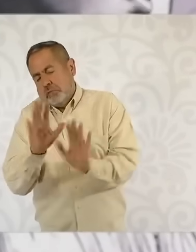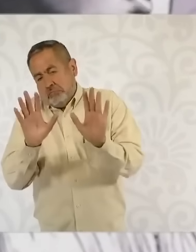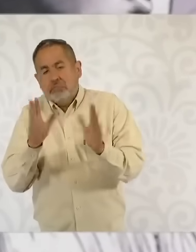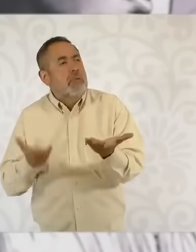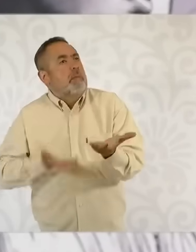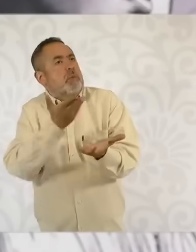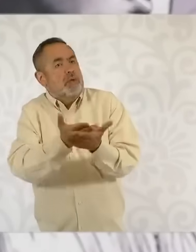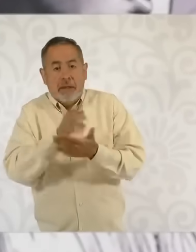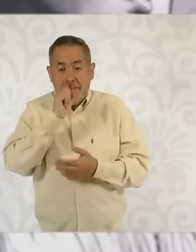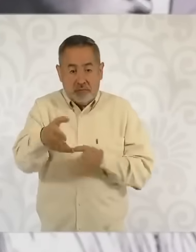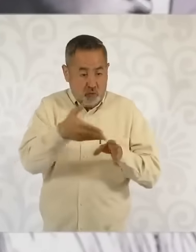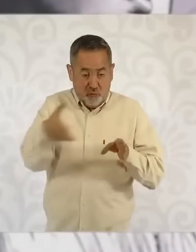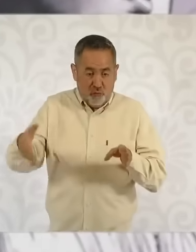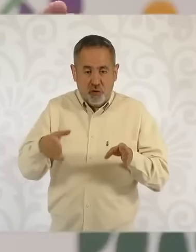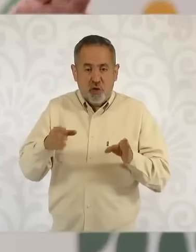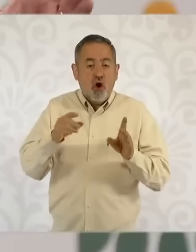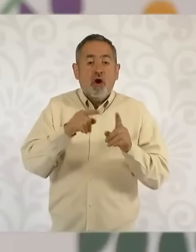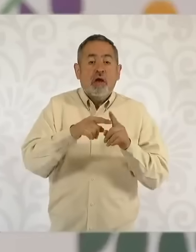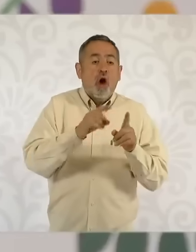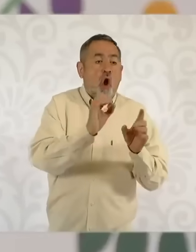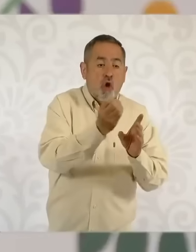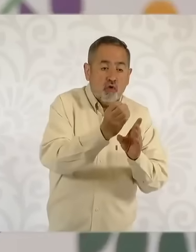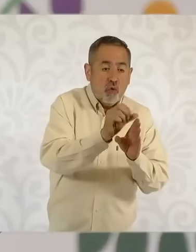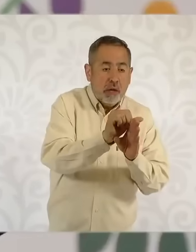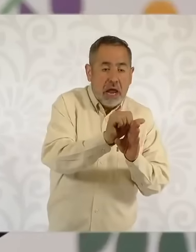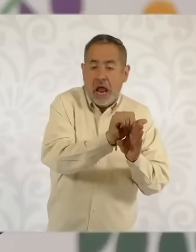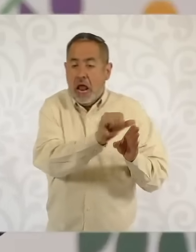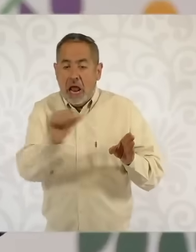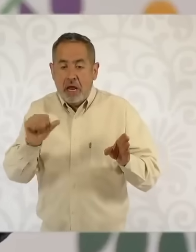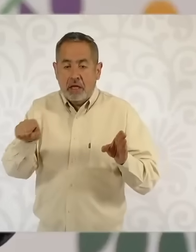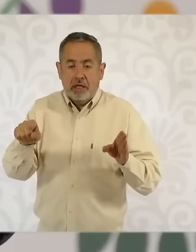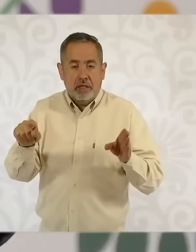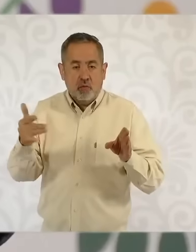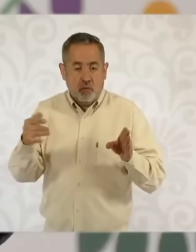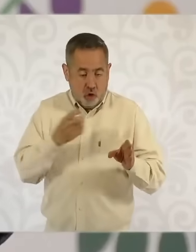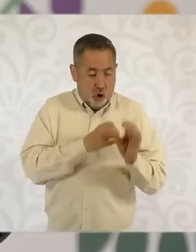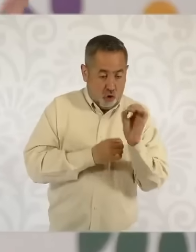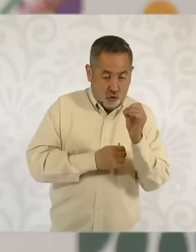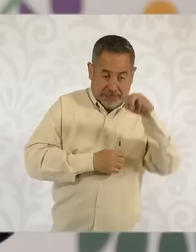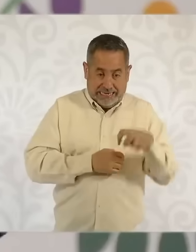acabo de comentar que está establecido en la ley Repito octubre se inicia de este año Consultas